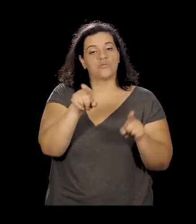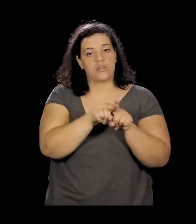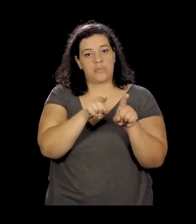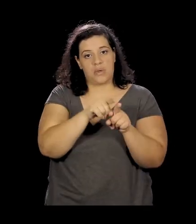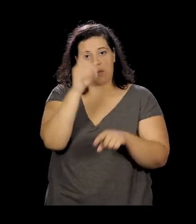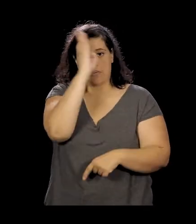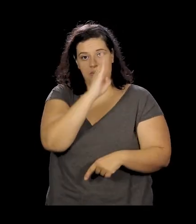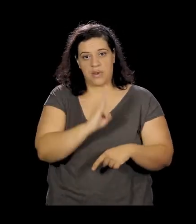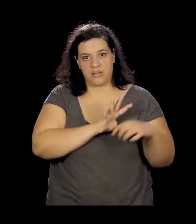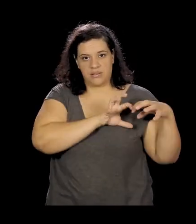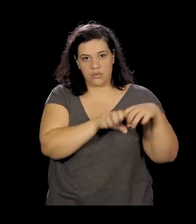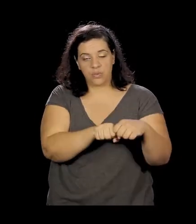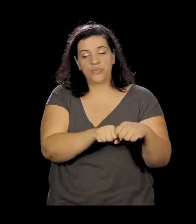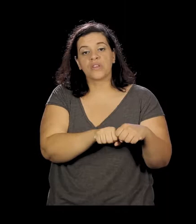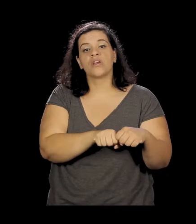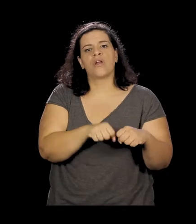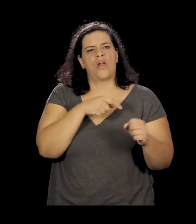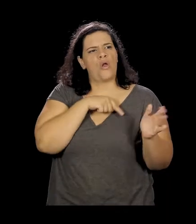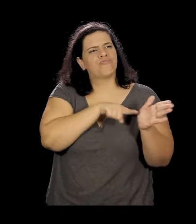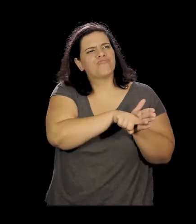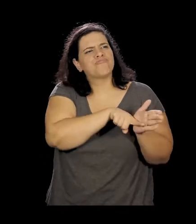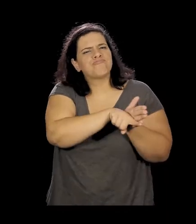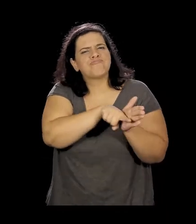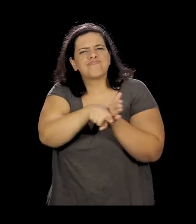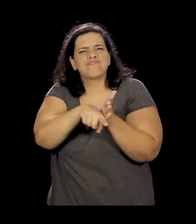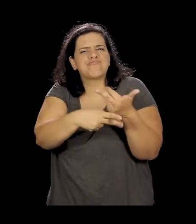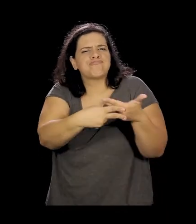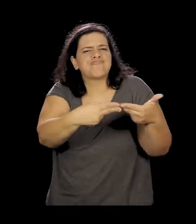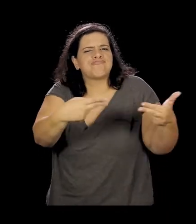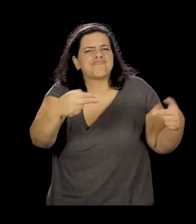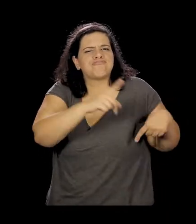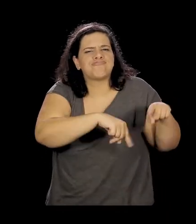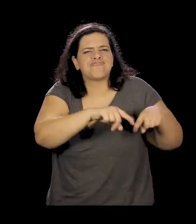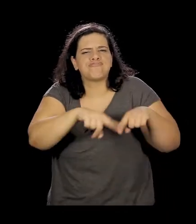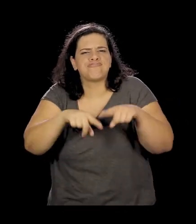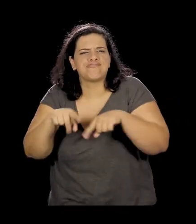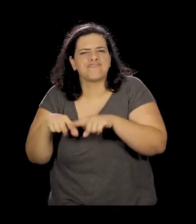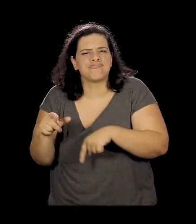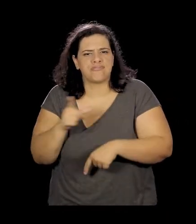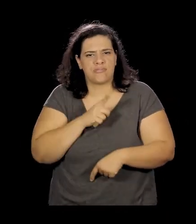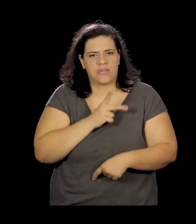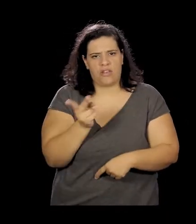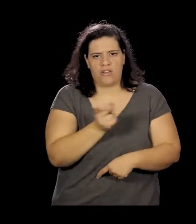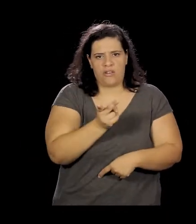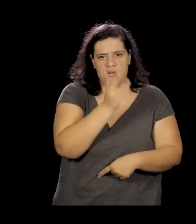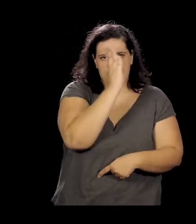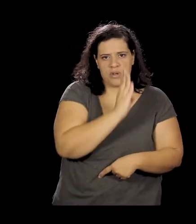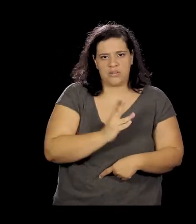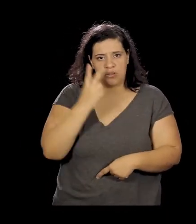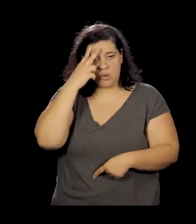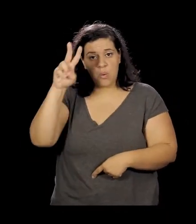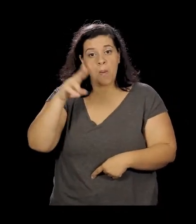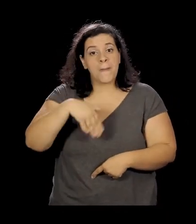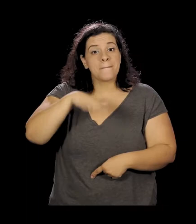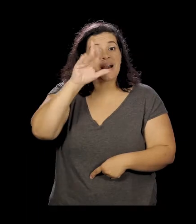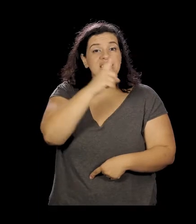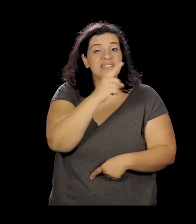Pesquisei tudo que podia encontrar nos dois países, e havia mais de cem filmes com essa temática.